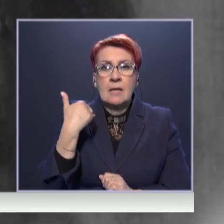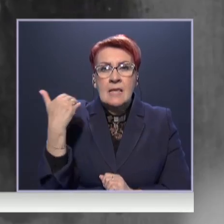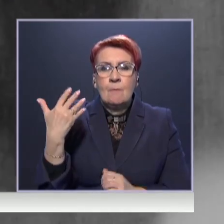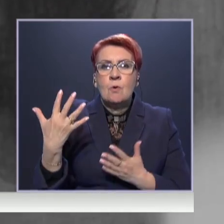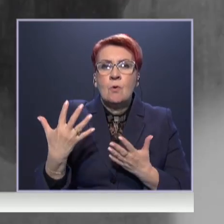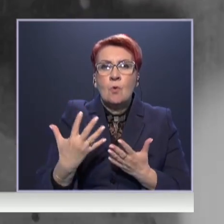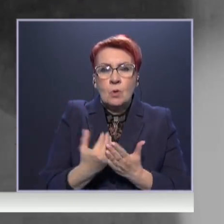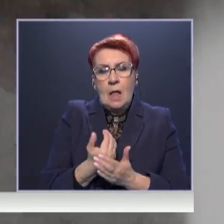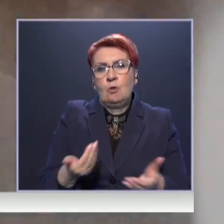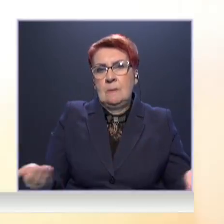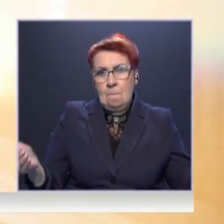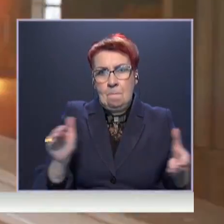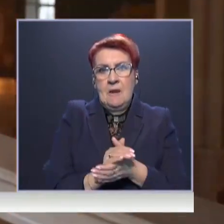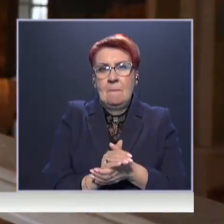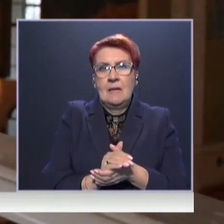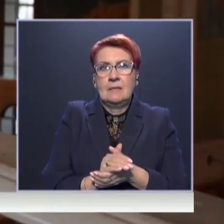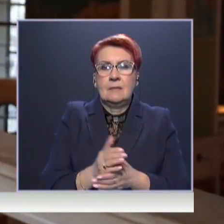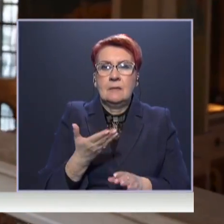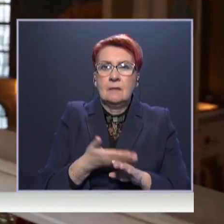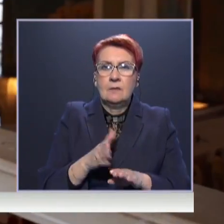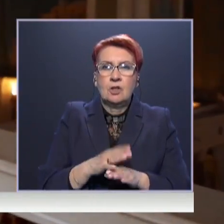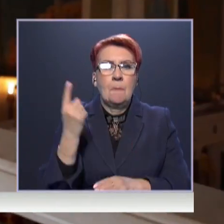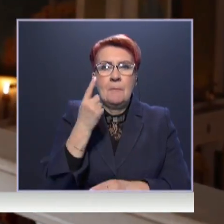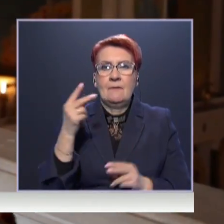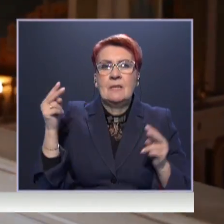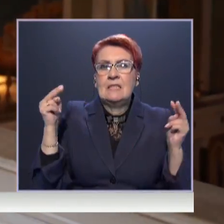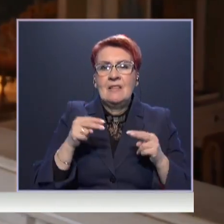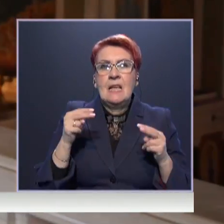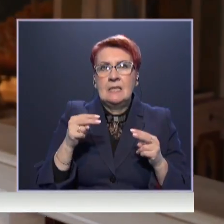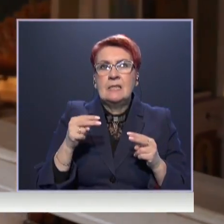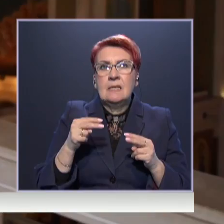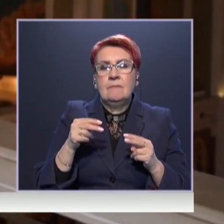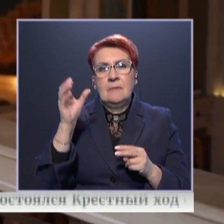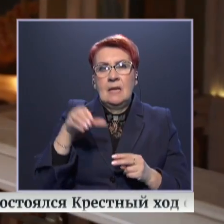примириться тяжкий первосвятительский крест в богоборческие времена